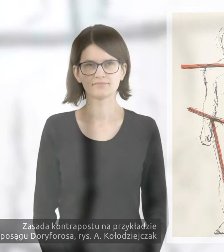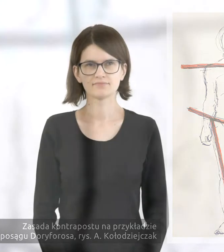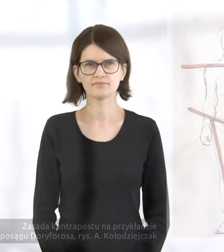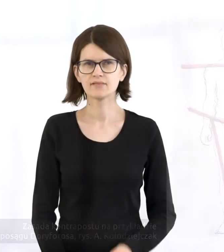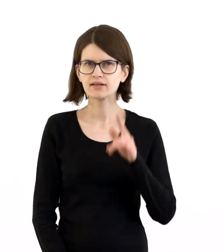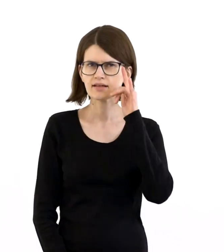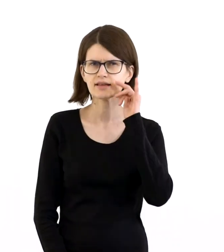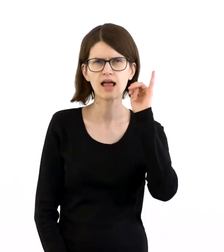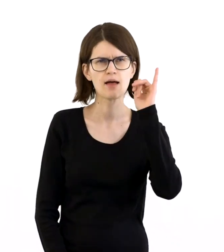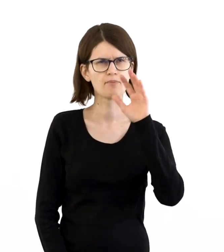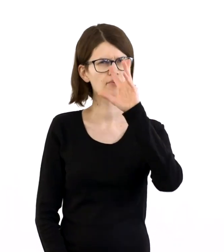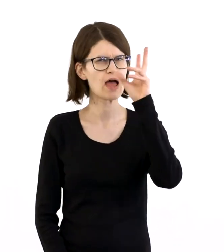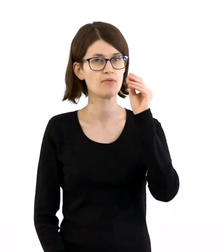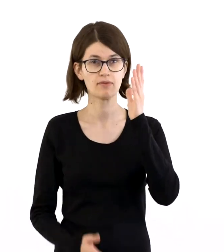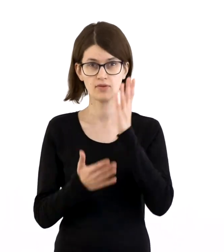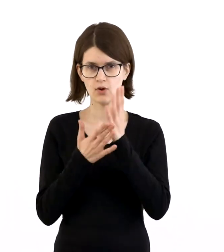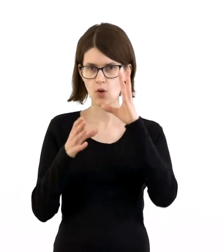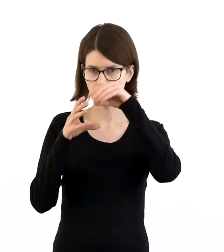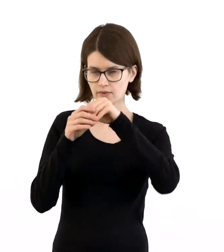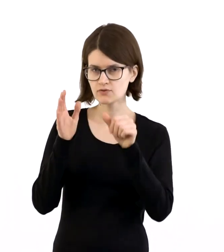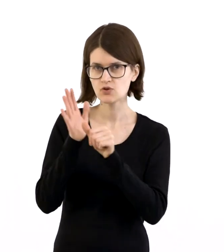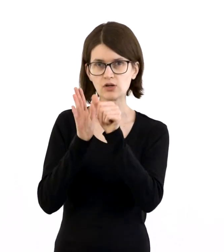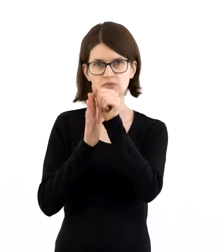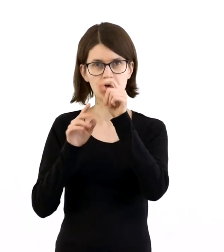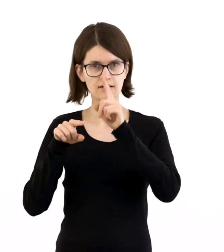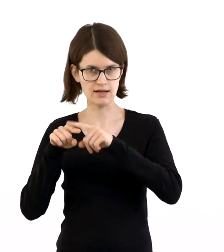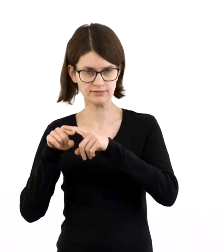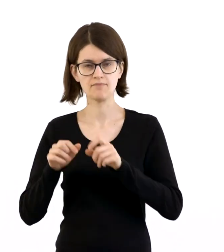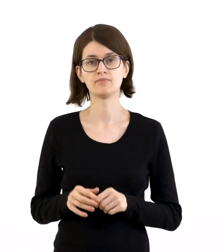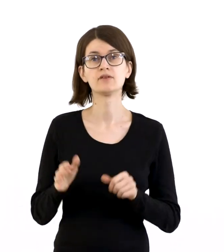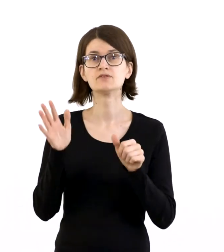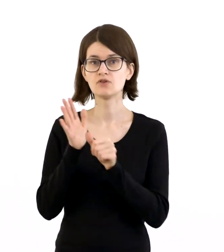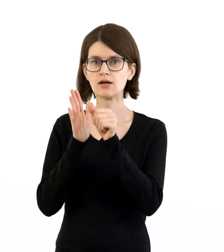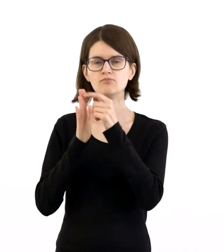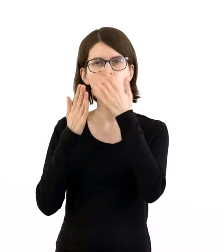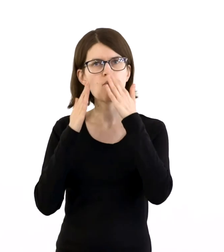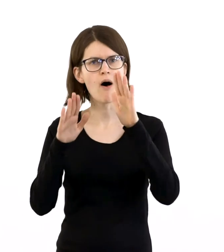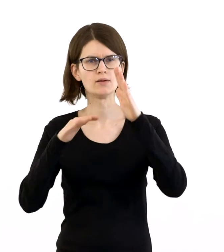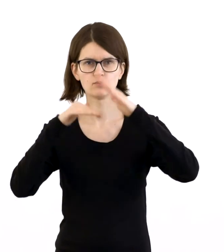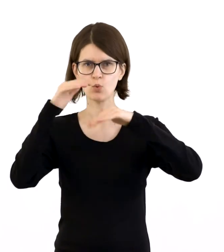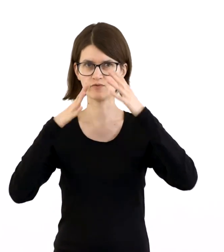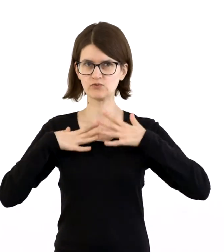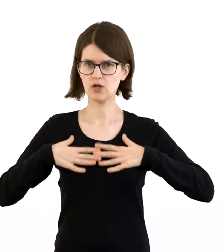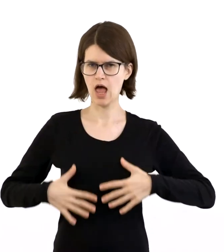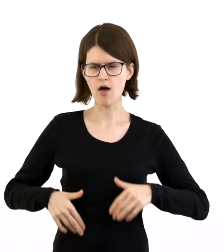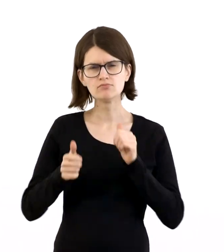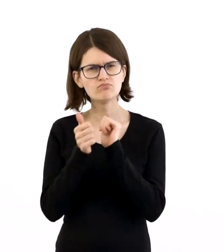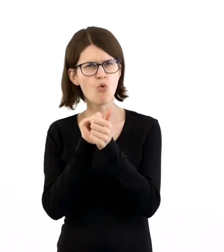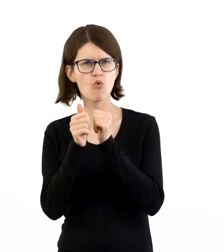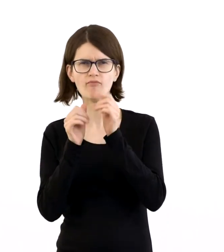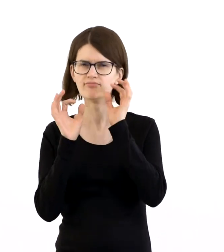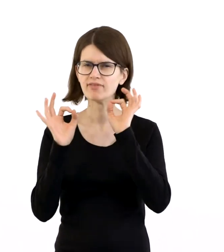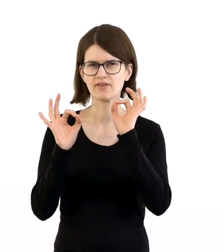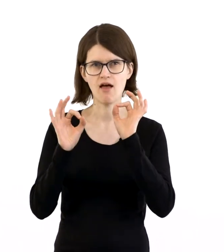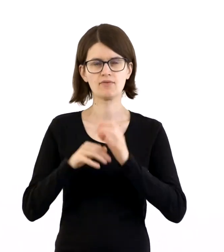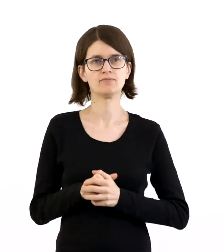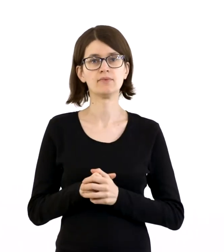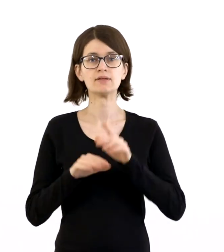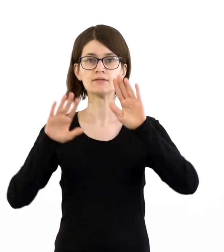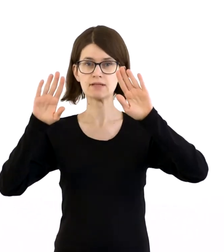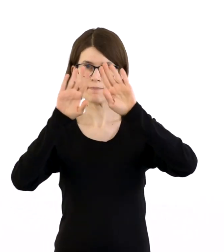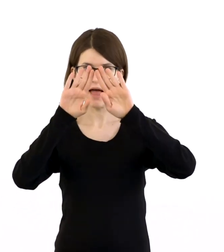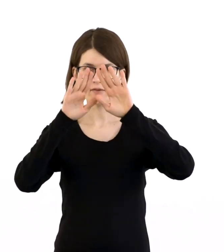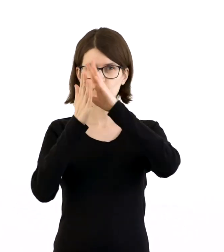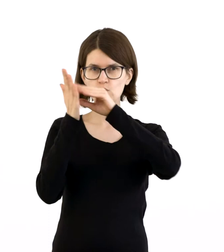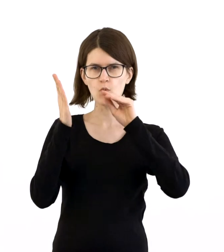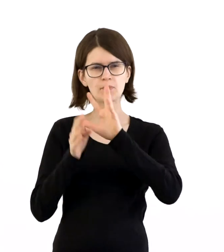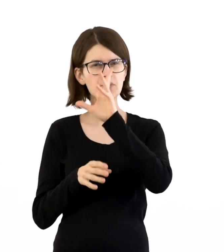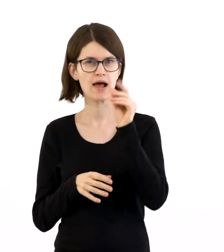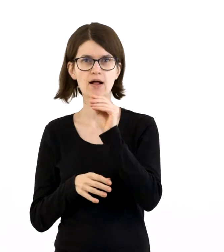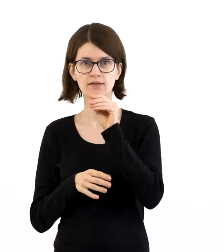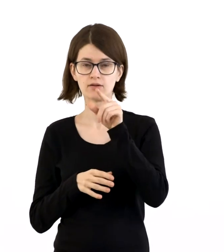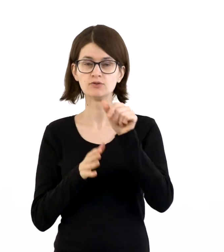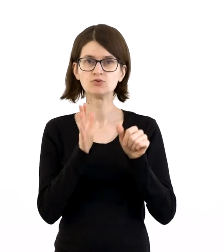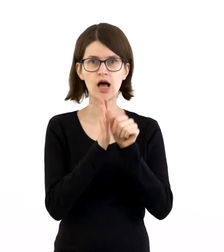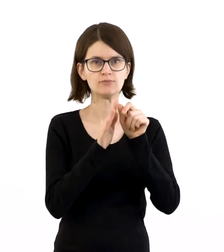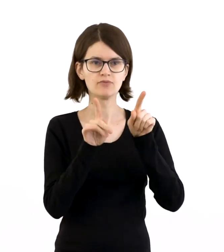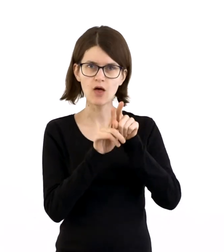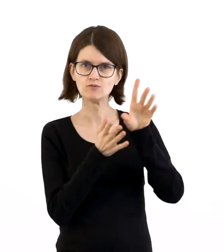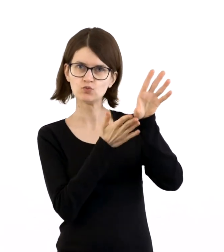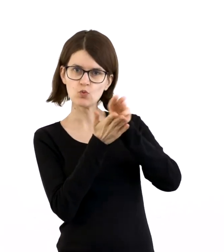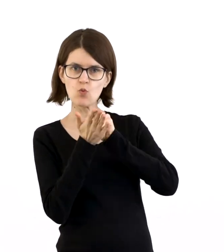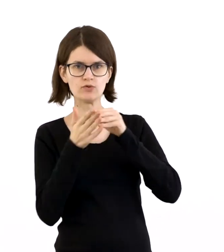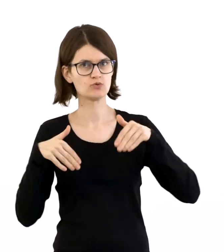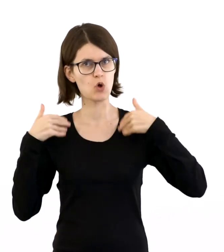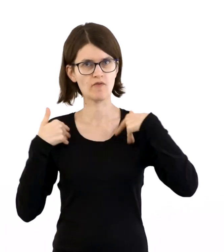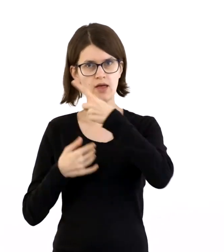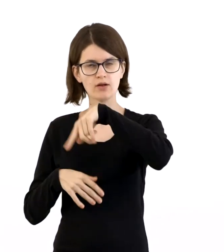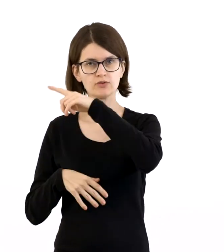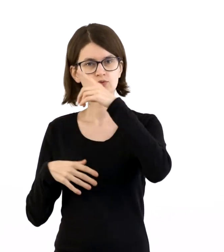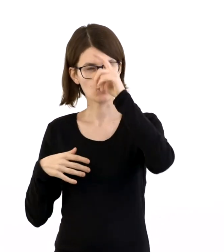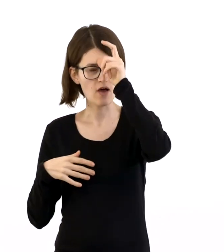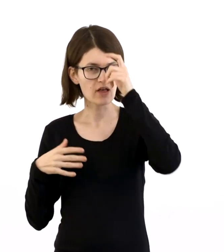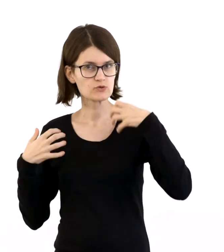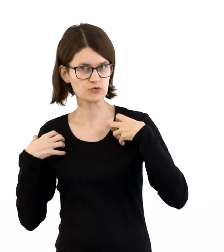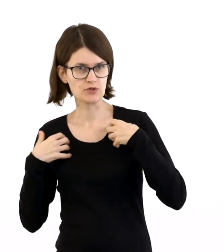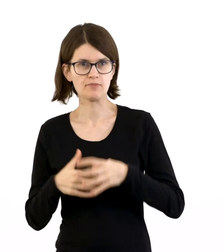Najpełniej ideę piękna wyrażała rzeźba grecka, która ukazywała ciało ludzkie wysportowane, idealne, symetryczne jako wzorzec piękna, ale też zdrowia dla żyjącego człowieka.